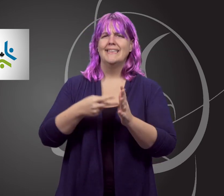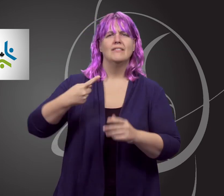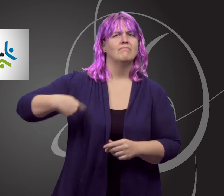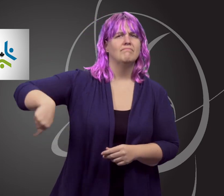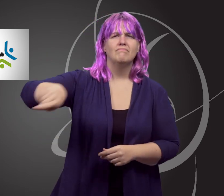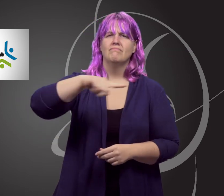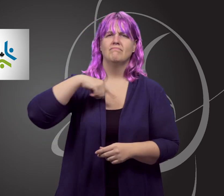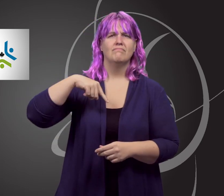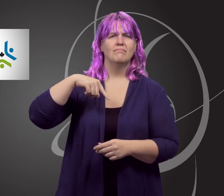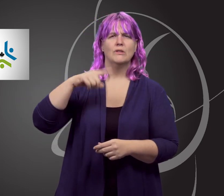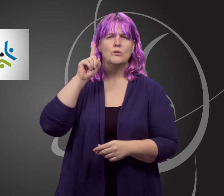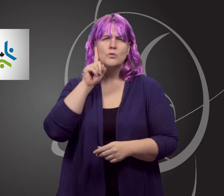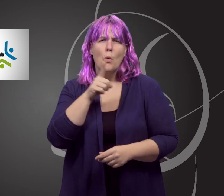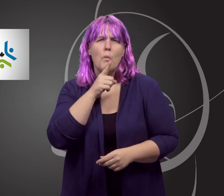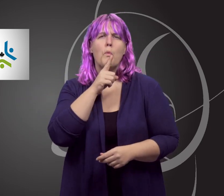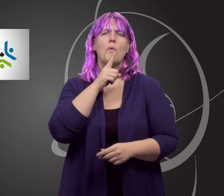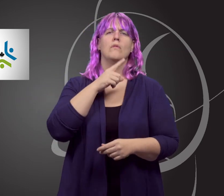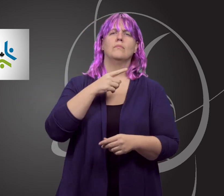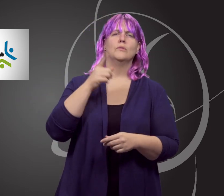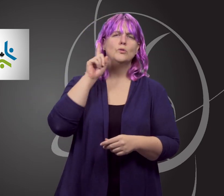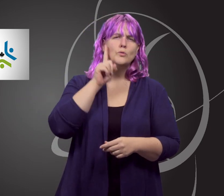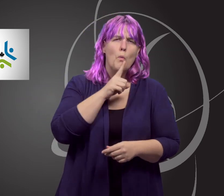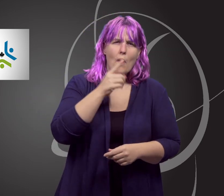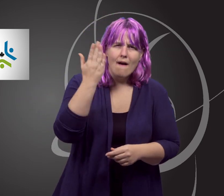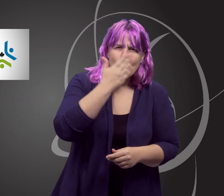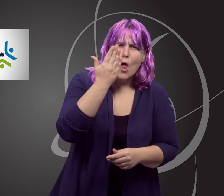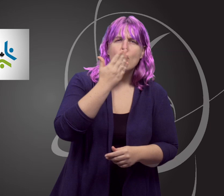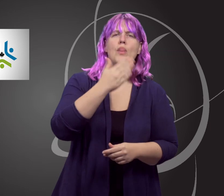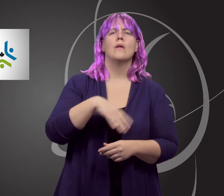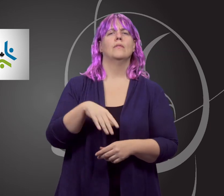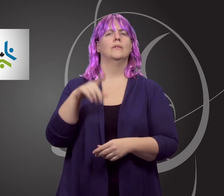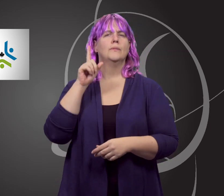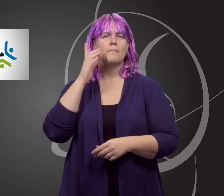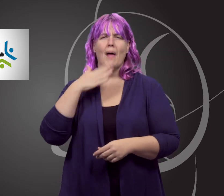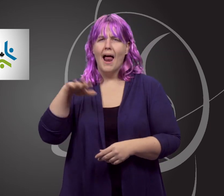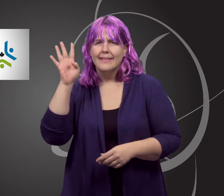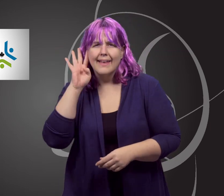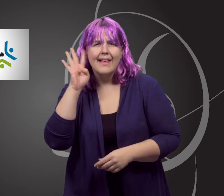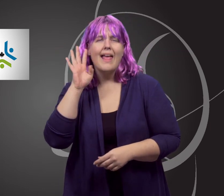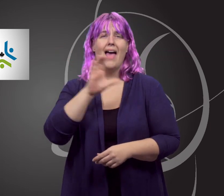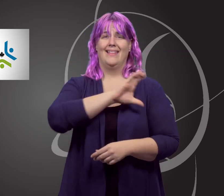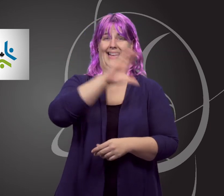Il s’agit donc du nombre de fois que les Sourds, les Sourds-aveugles, et les malentendants canadiens